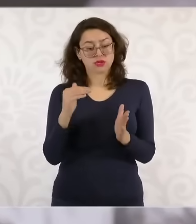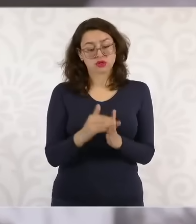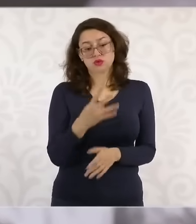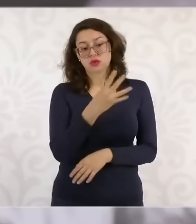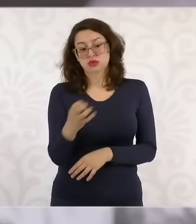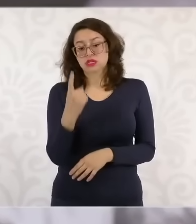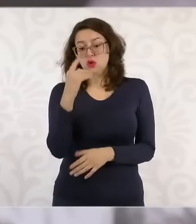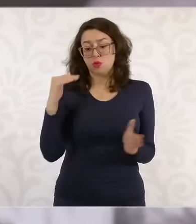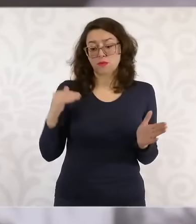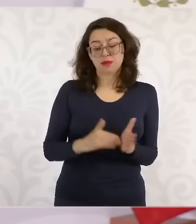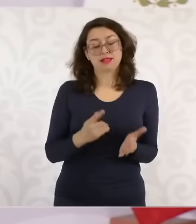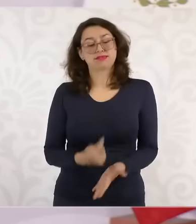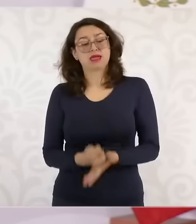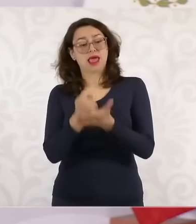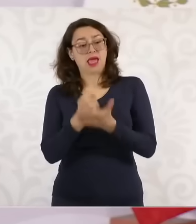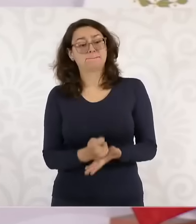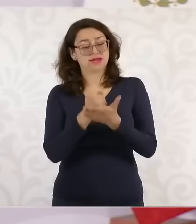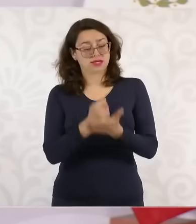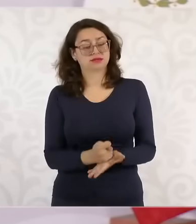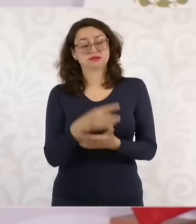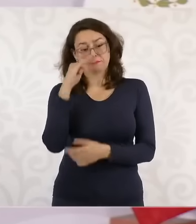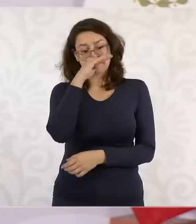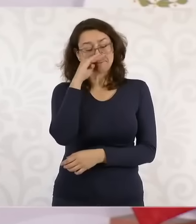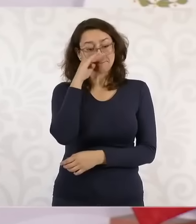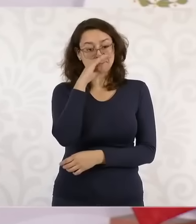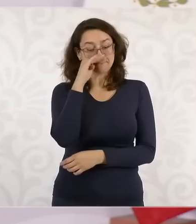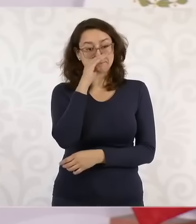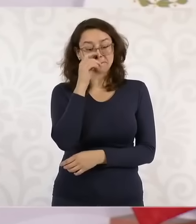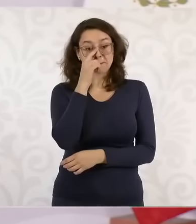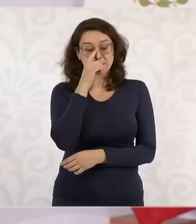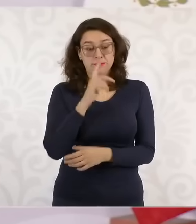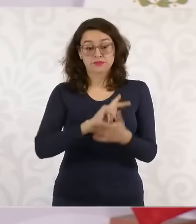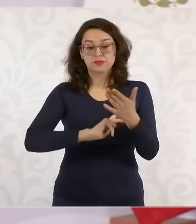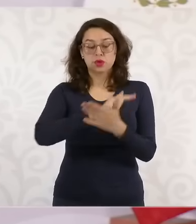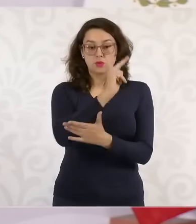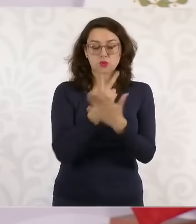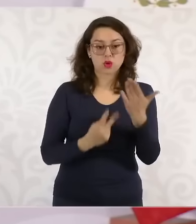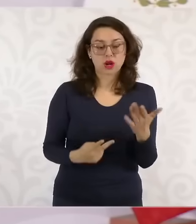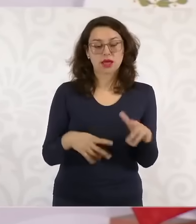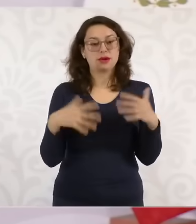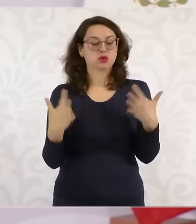gratuitas y hemos eh este programa, como todos, pero especialmente, es muy satisfactorio ver